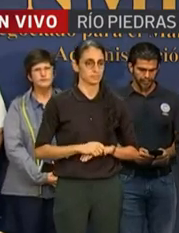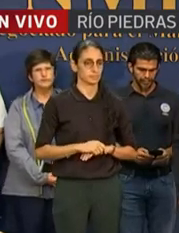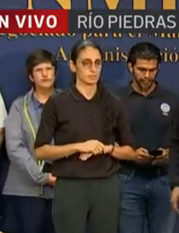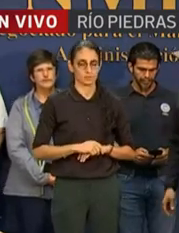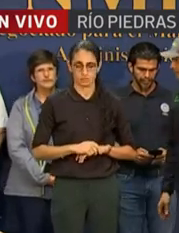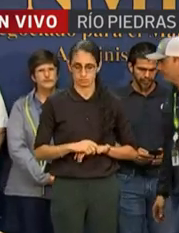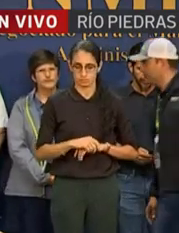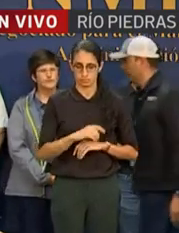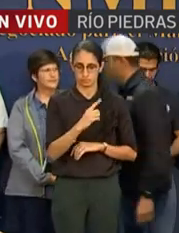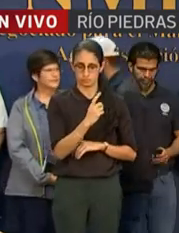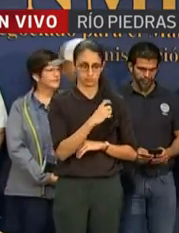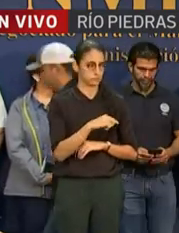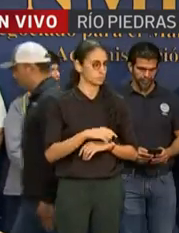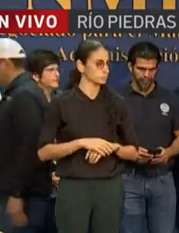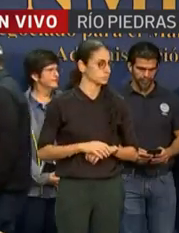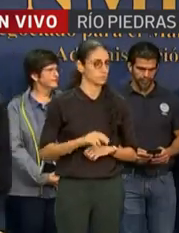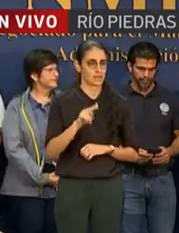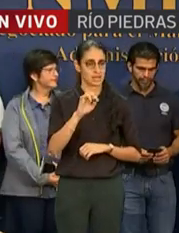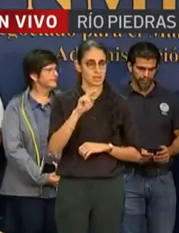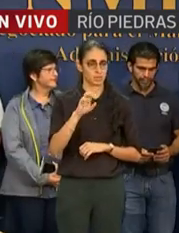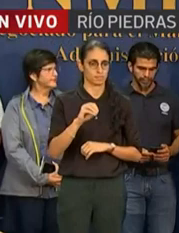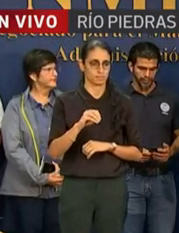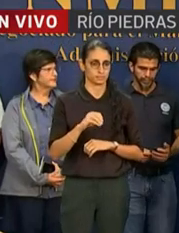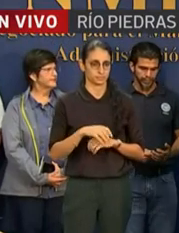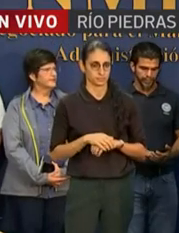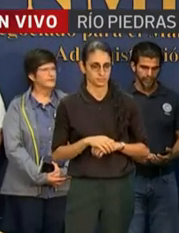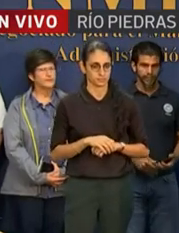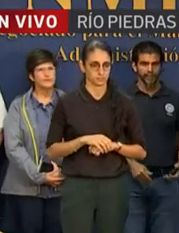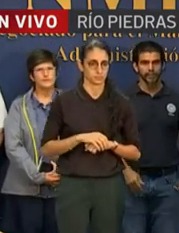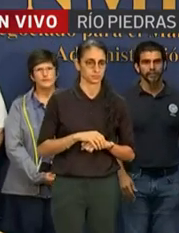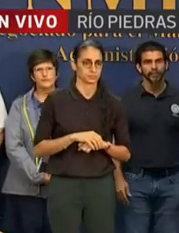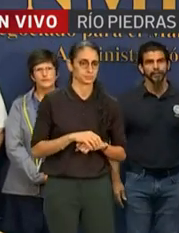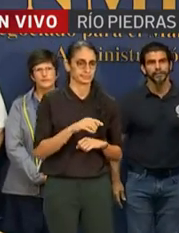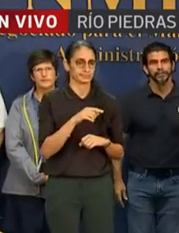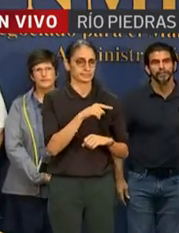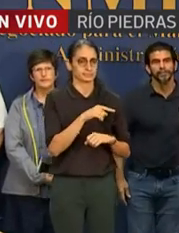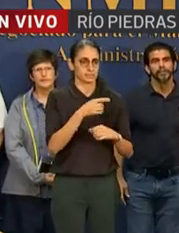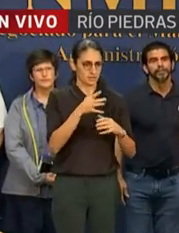QUE LLEGUE ESA SITUACIÓN. ESTÁN